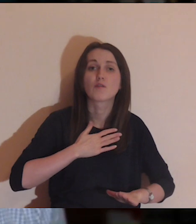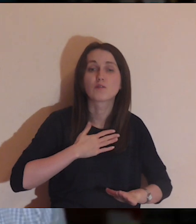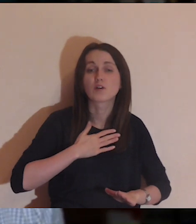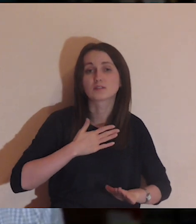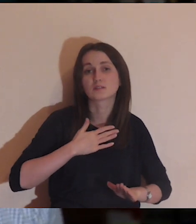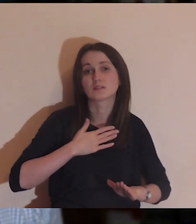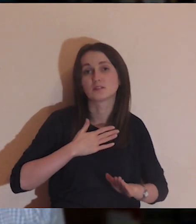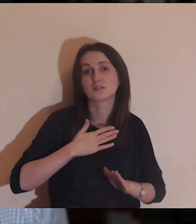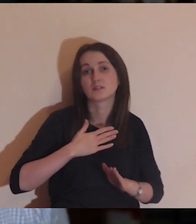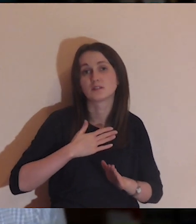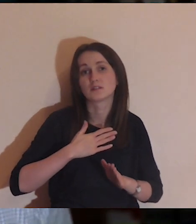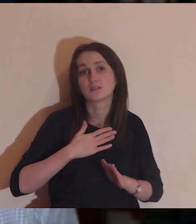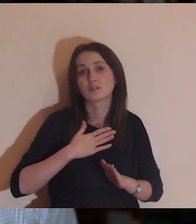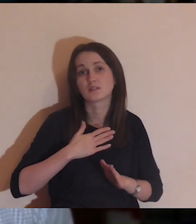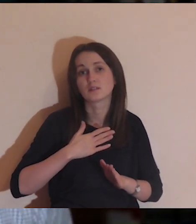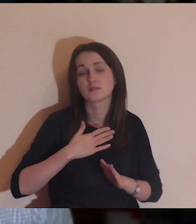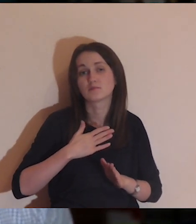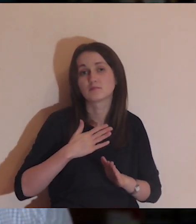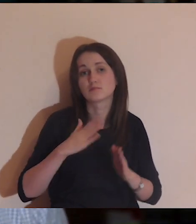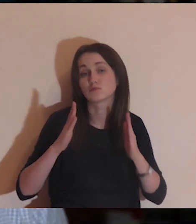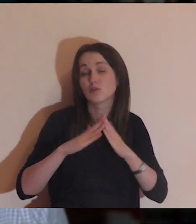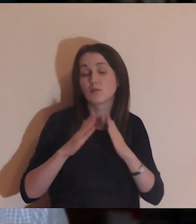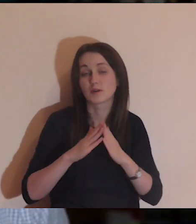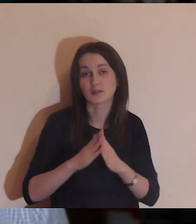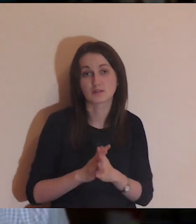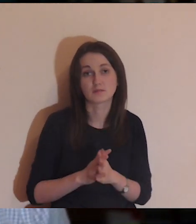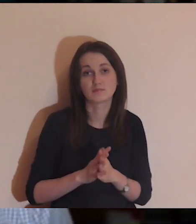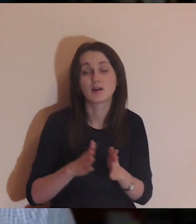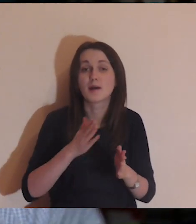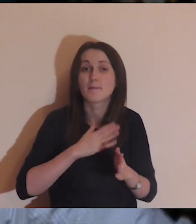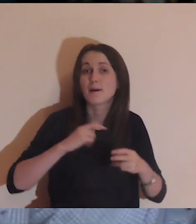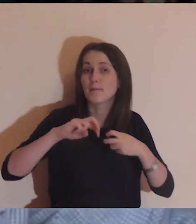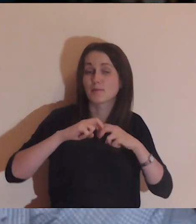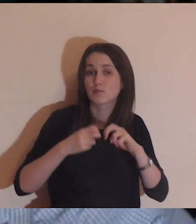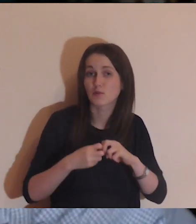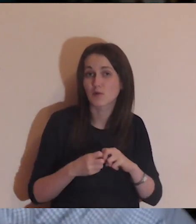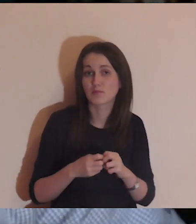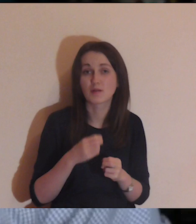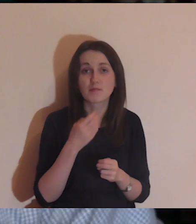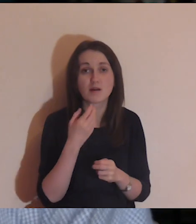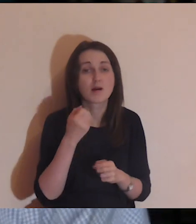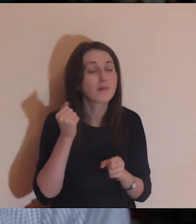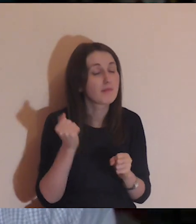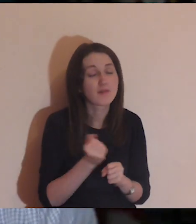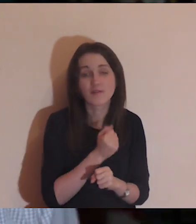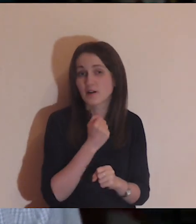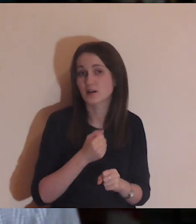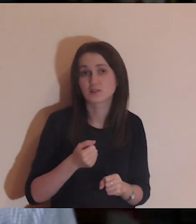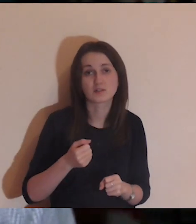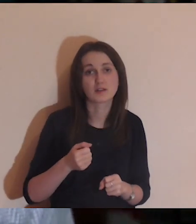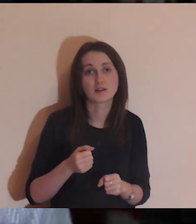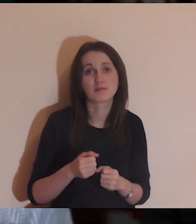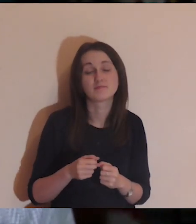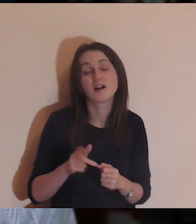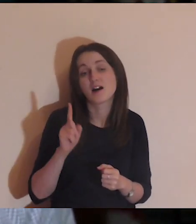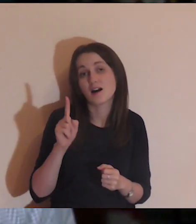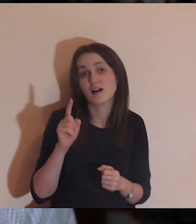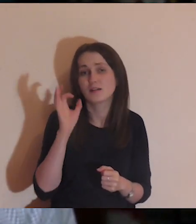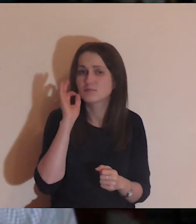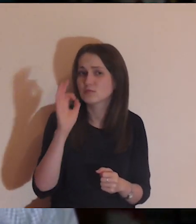jest ładny ogródek, jest całkiem przyjemna muzyka. Oczywiście mam problemy, bardzo poważne problemy, ale ogólnie żyje mi się dobrze.